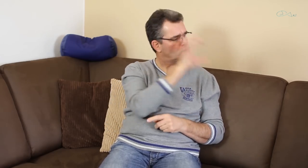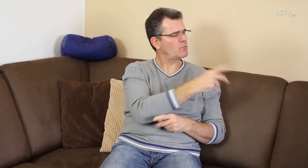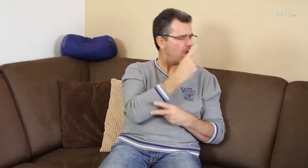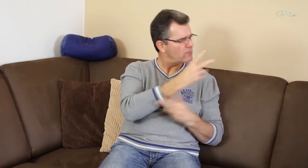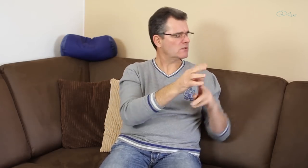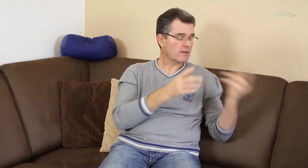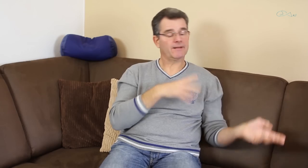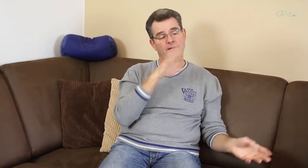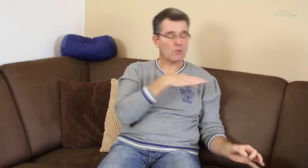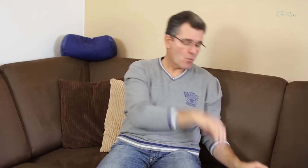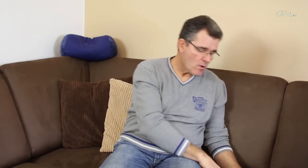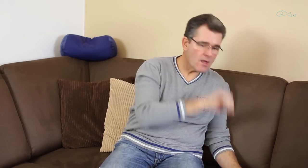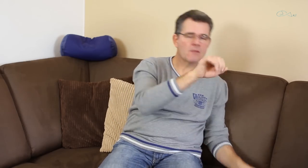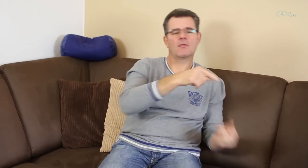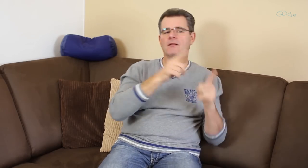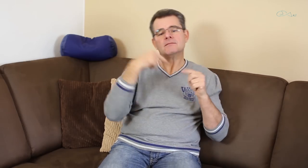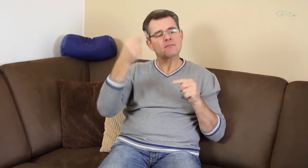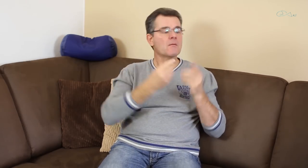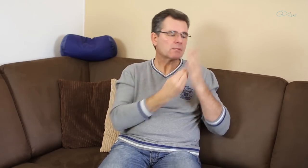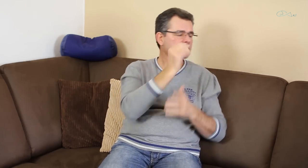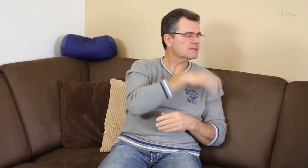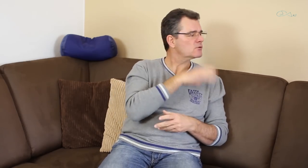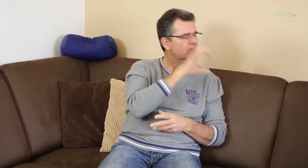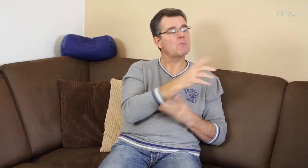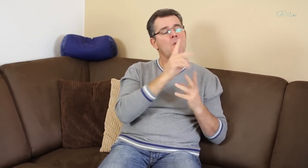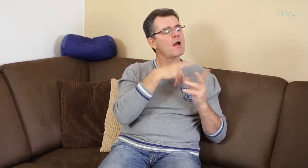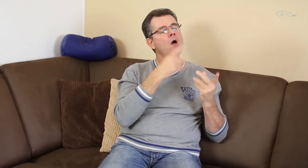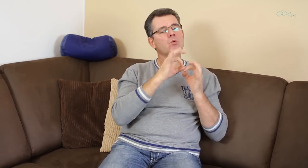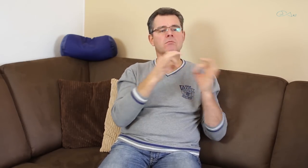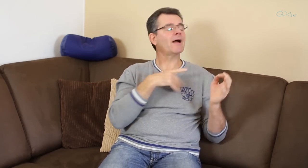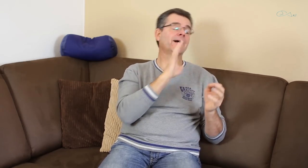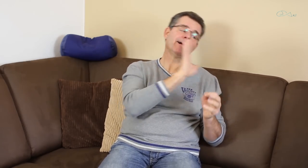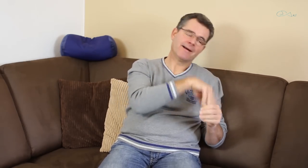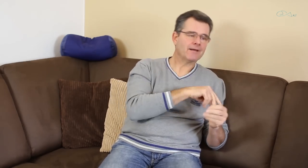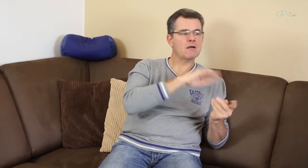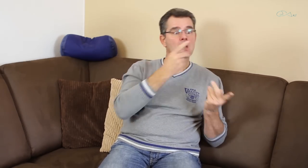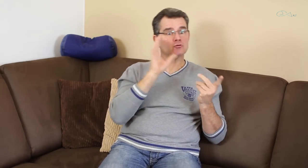Wenn ich einen guten Tag hatte, dann hatte ich mehr Verständnis. Wir mussten oft Dinge aufheben.